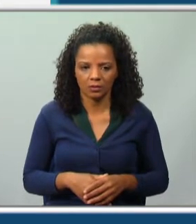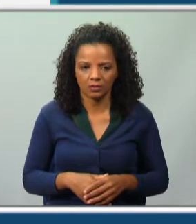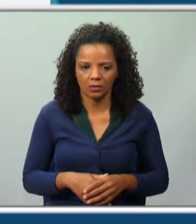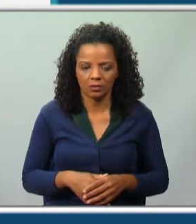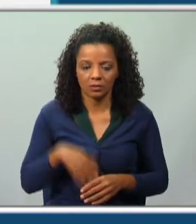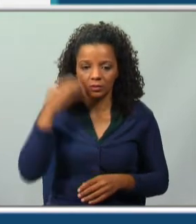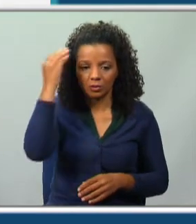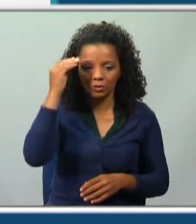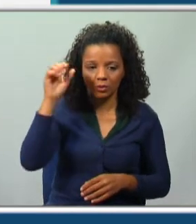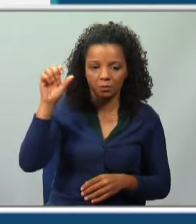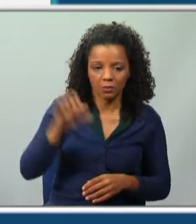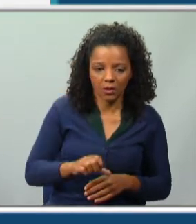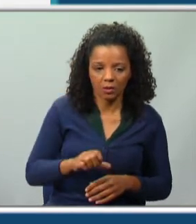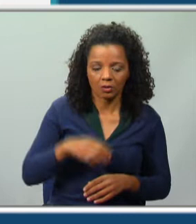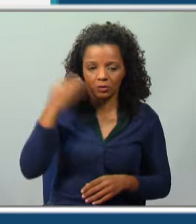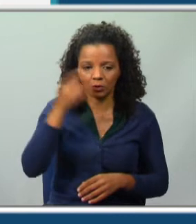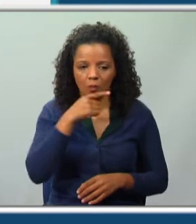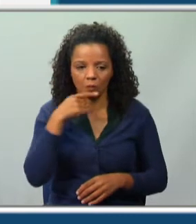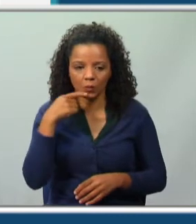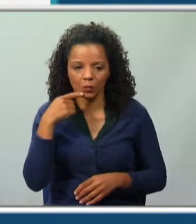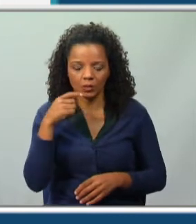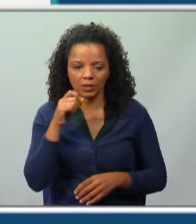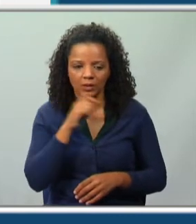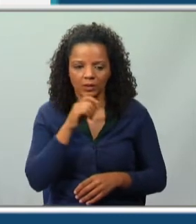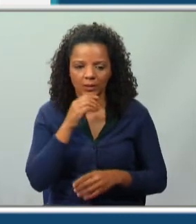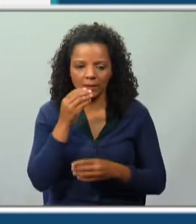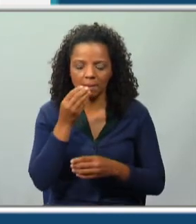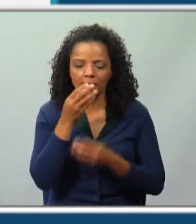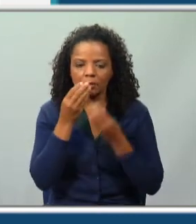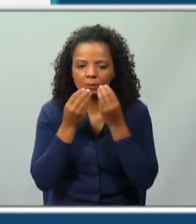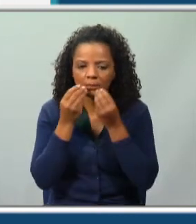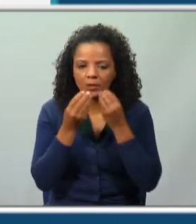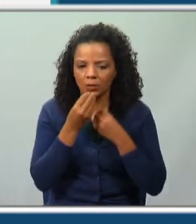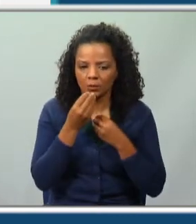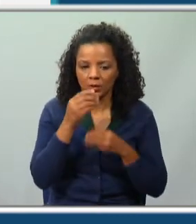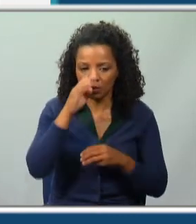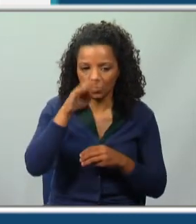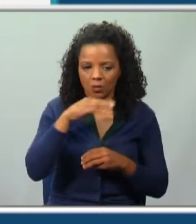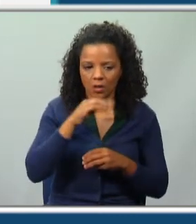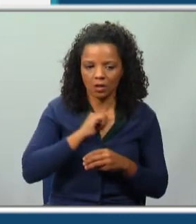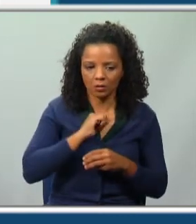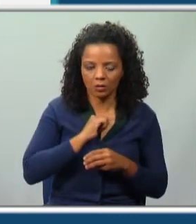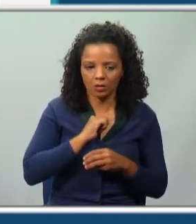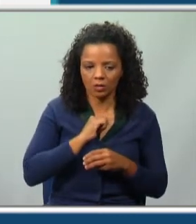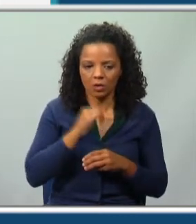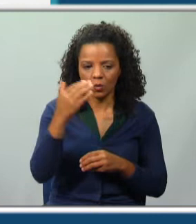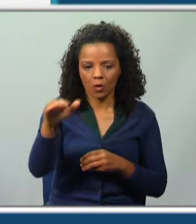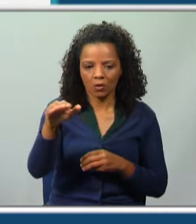um sonho mau num sonho doce para tricar no meu quarto um quarto de horas chega 美夢中的噩夢編織在我的房間裡一刻鐘到了